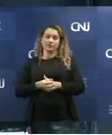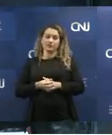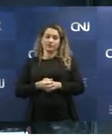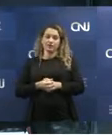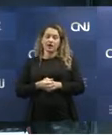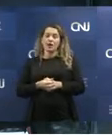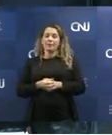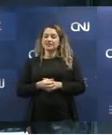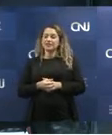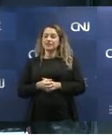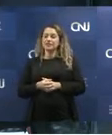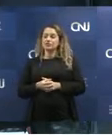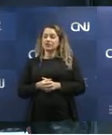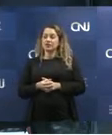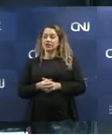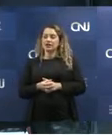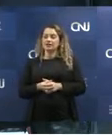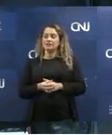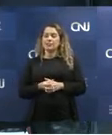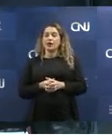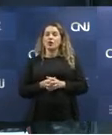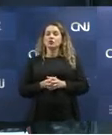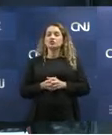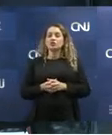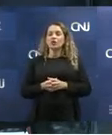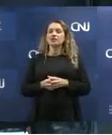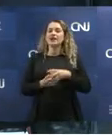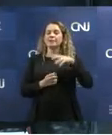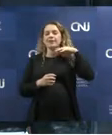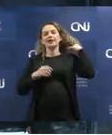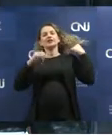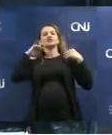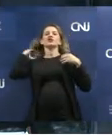ao final apontasse ao final da inspeção,